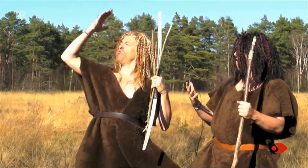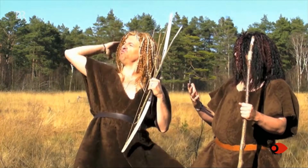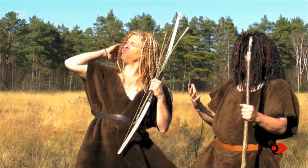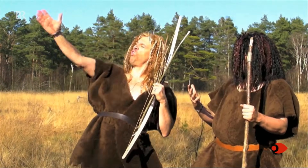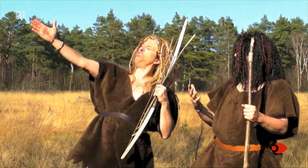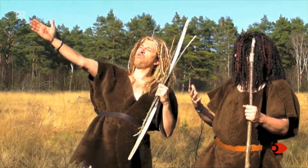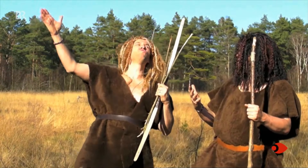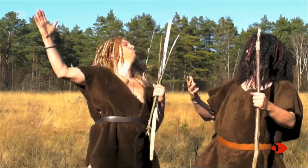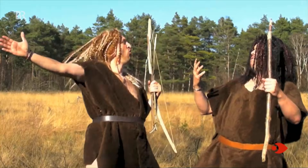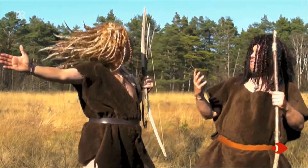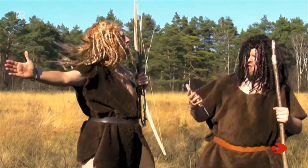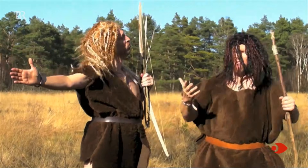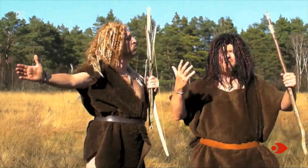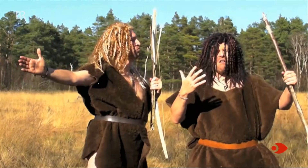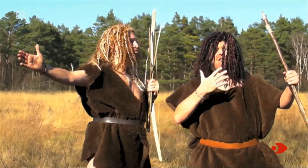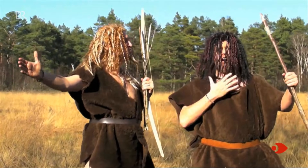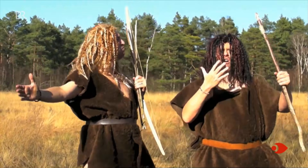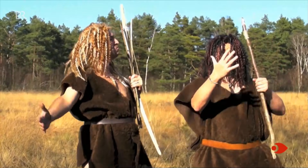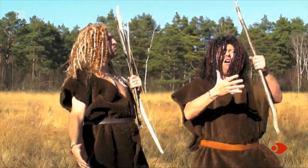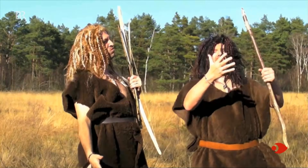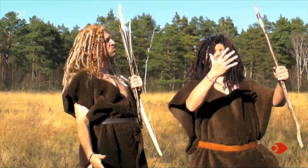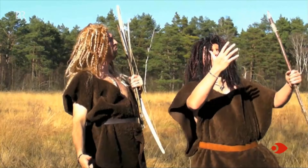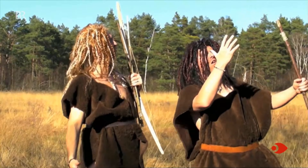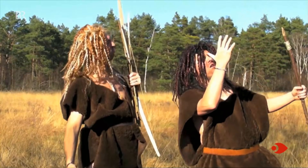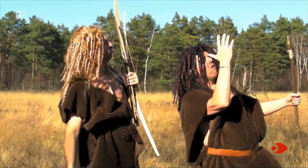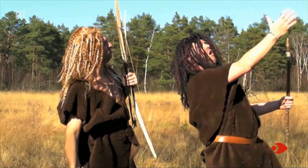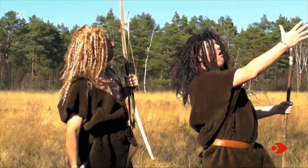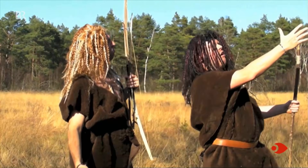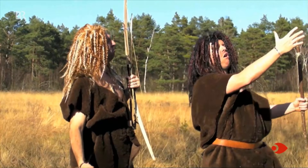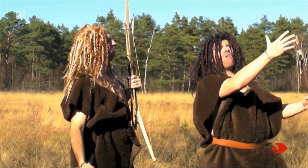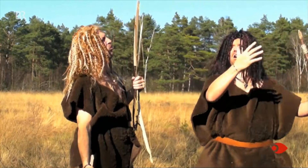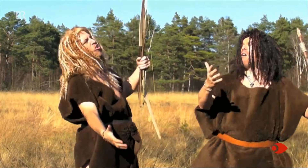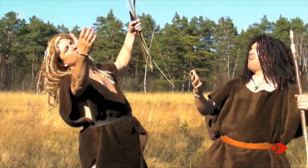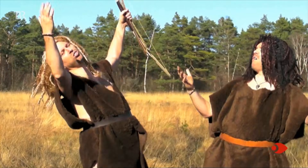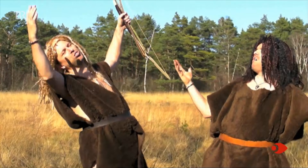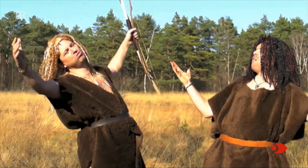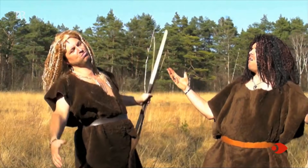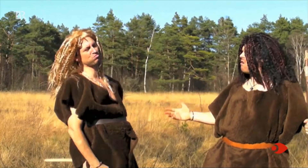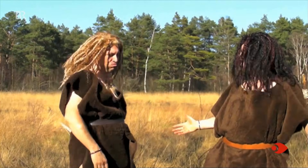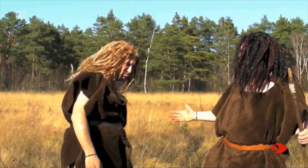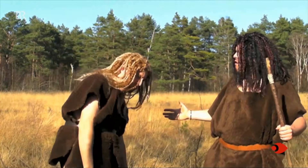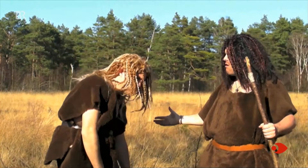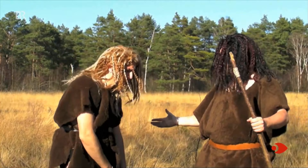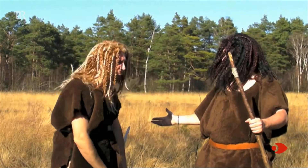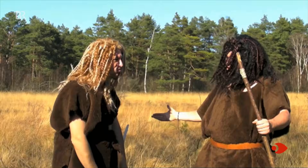mit meiner Sprache mal in diese Richtung weiterziehen. Ach, dann gehe ich mit meinen Gebärden aber in diese Richtung.